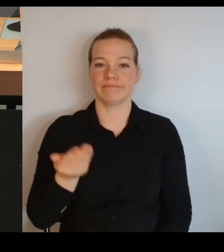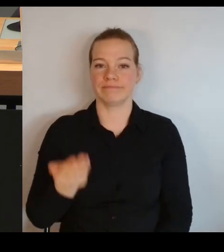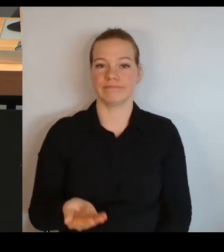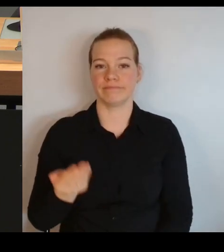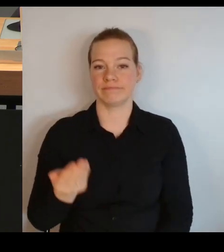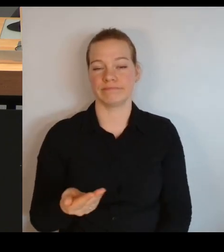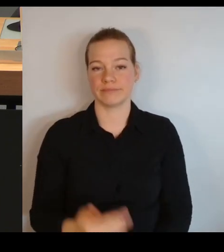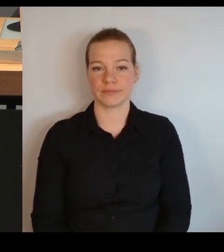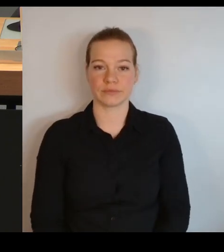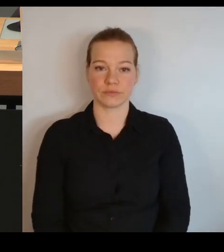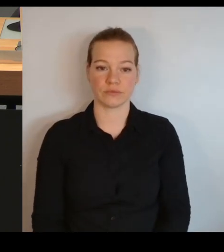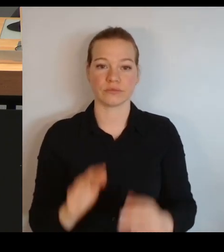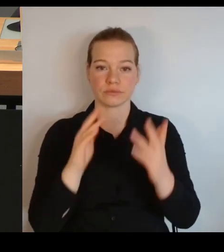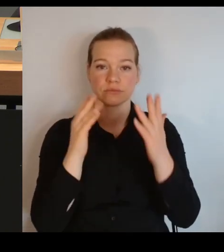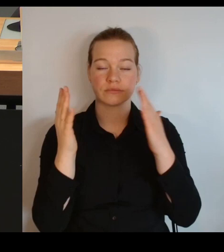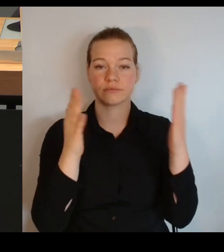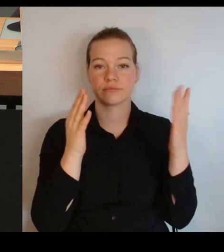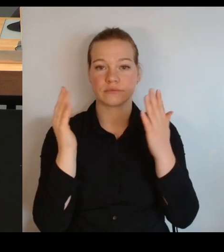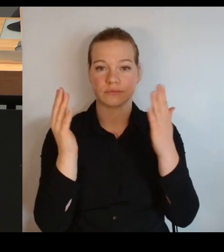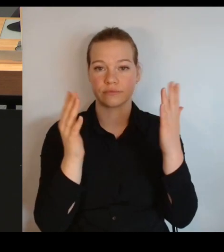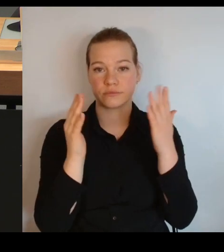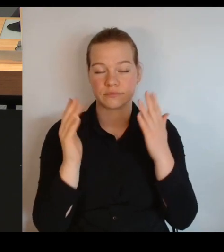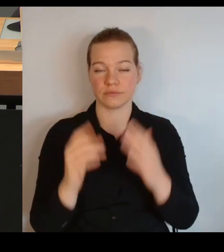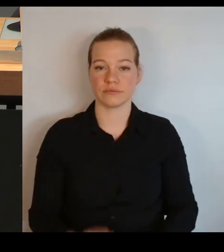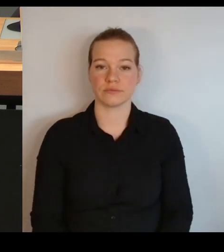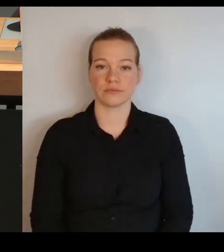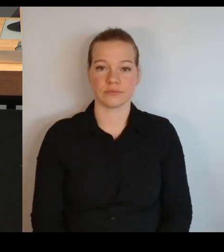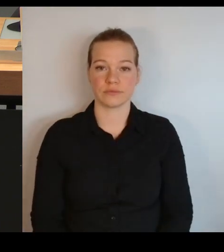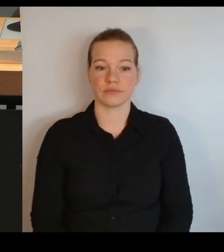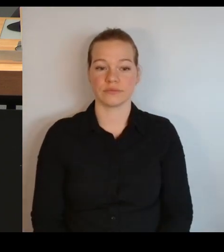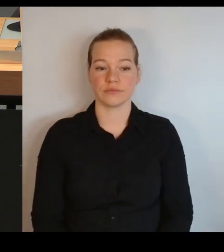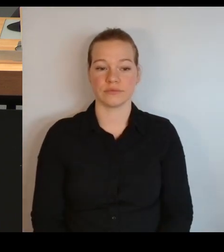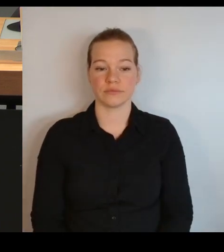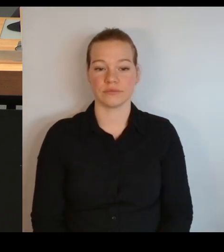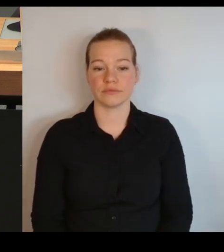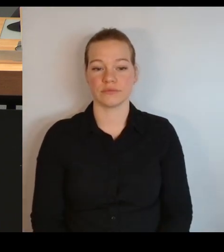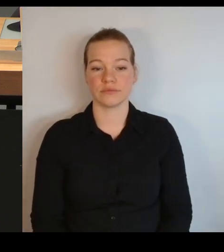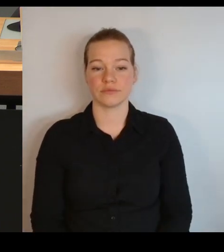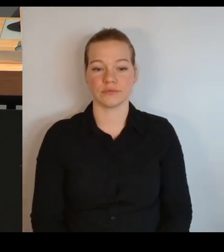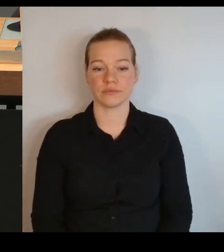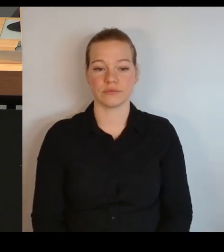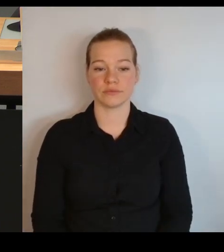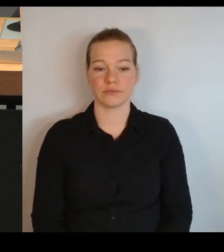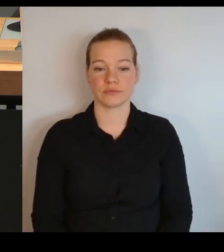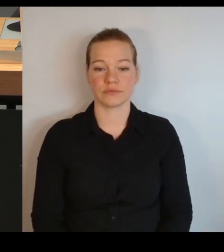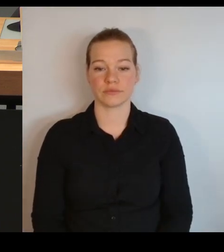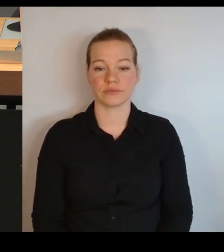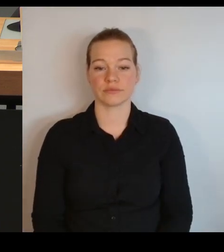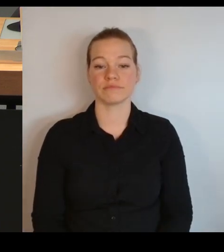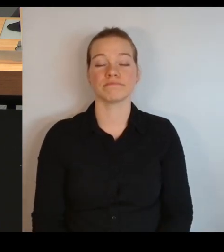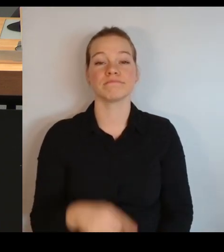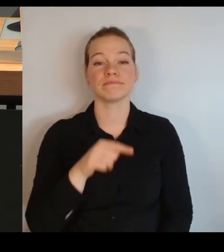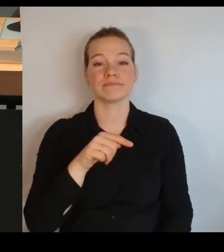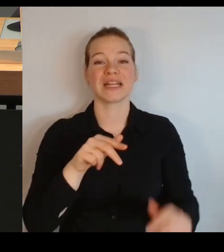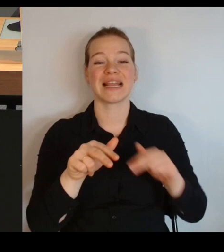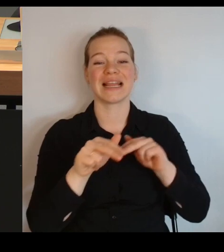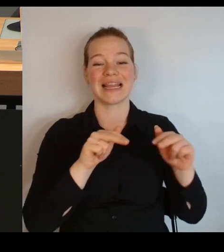Ist es nicht bemerkenswert, dass die Regierungsfraktionen nicht auf die naheliegendste Lösung kommen, nämlich gemeinsam mit den Bezirksämtern die